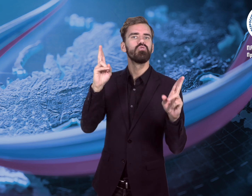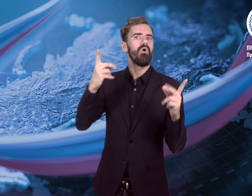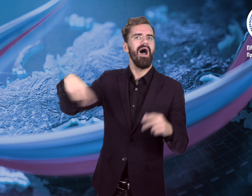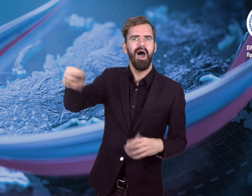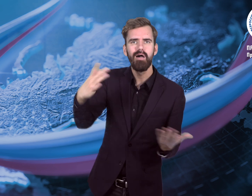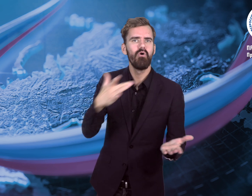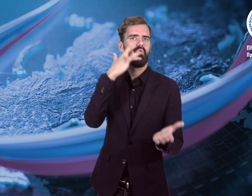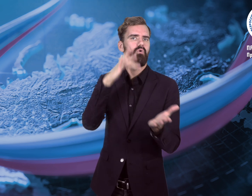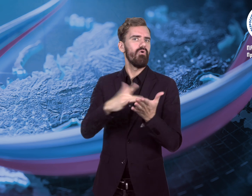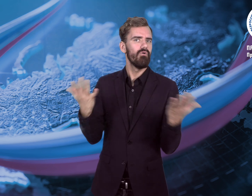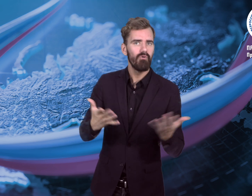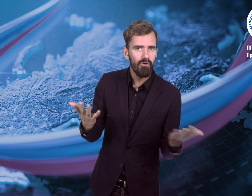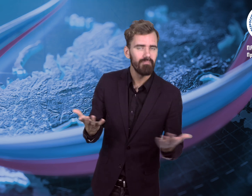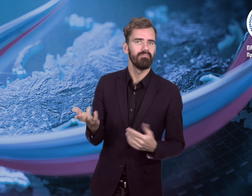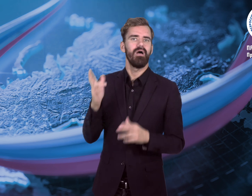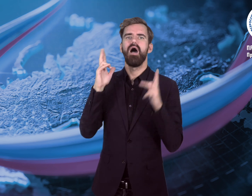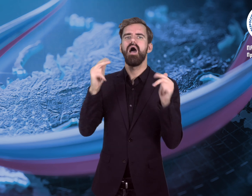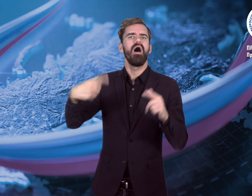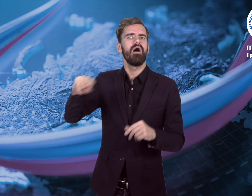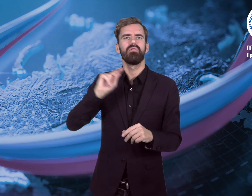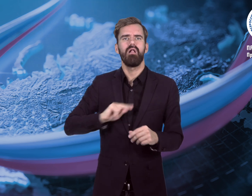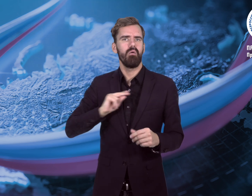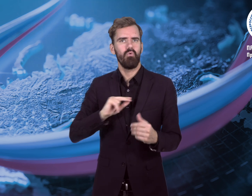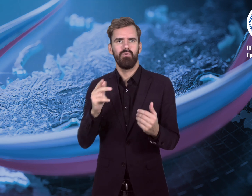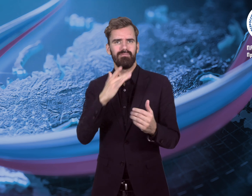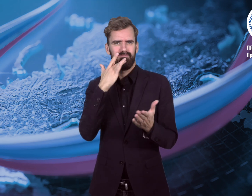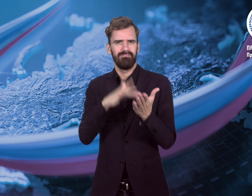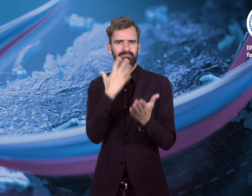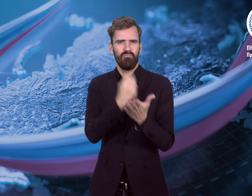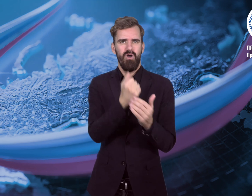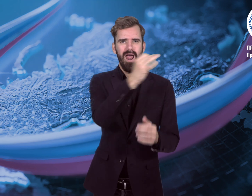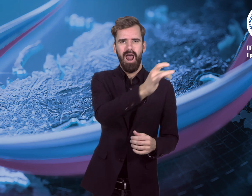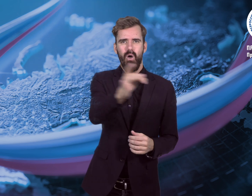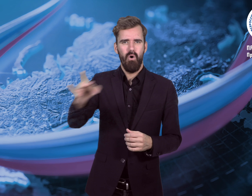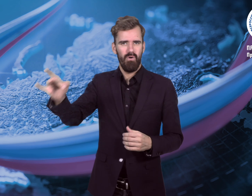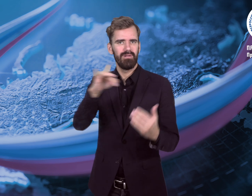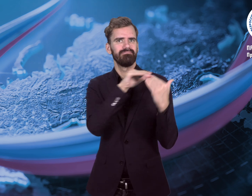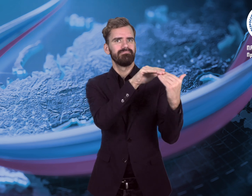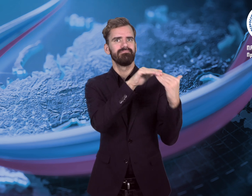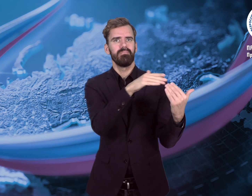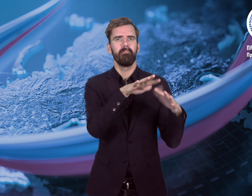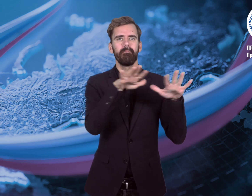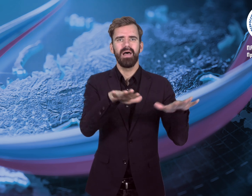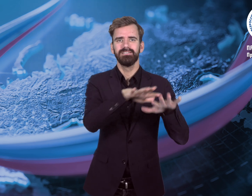кто они, как они работают в регионах с местными властями и